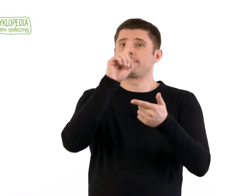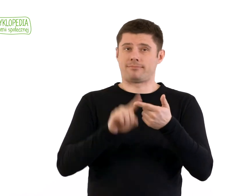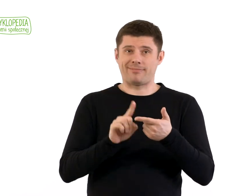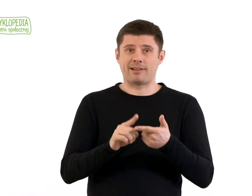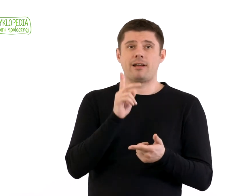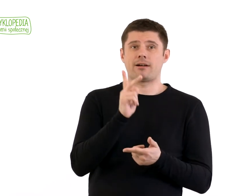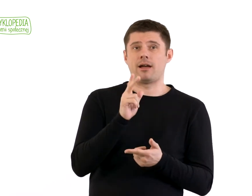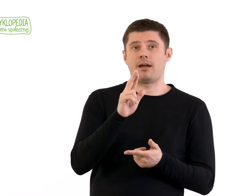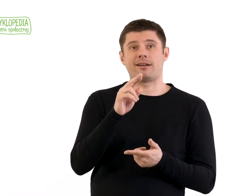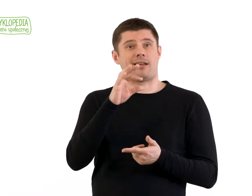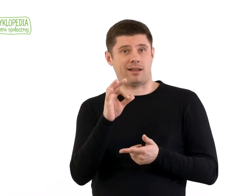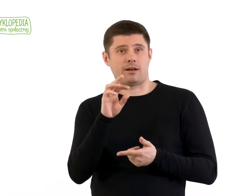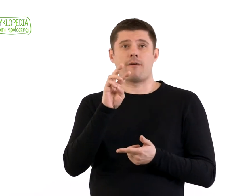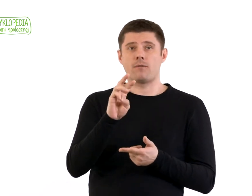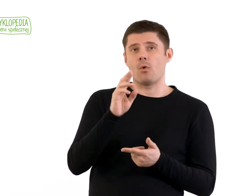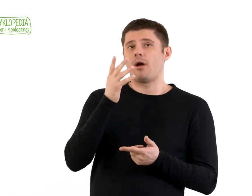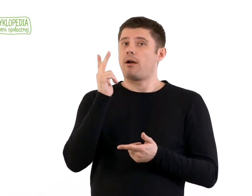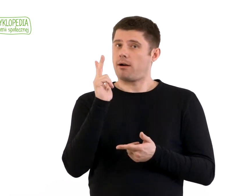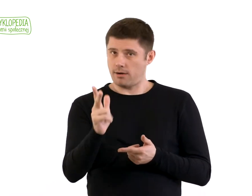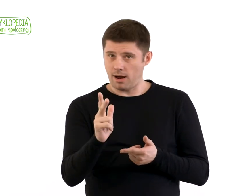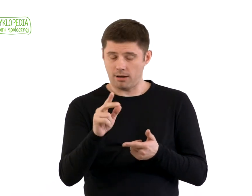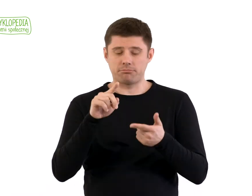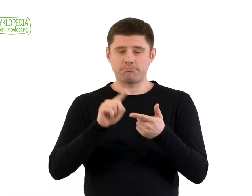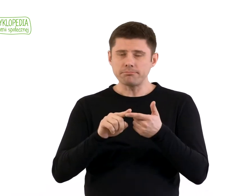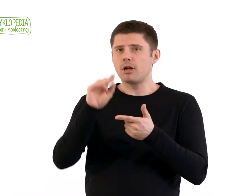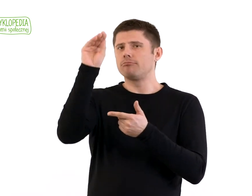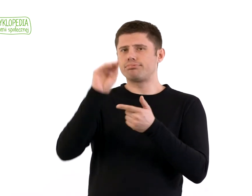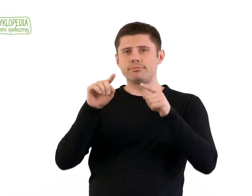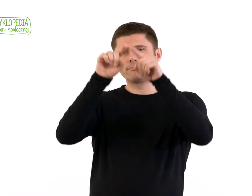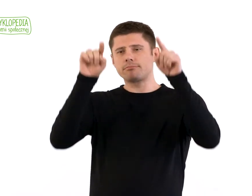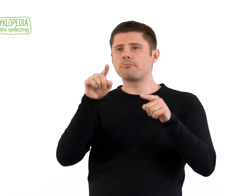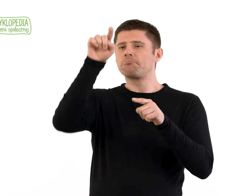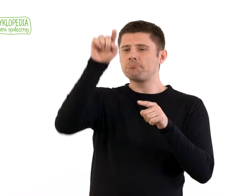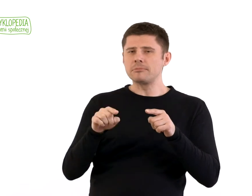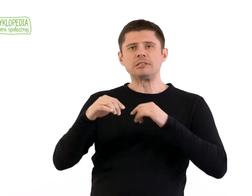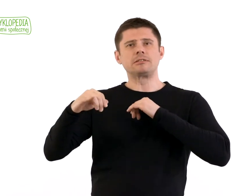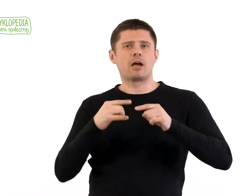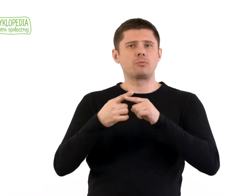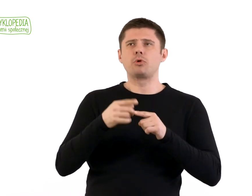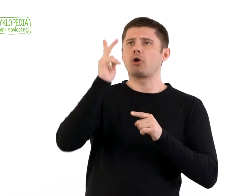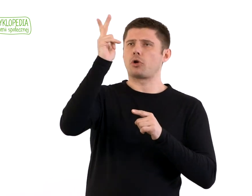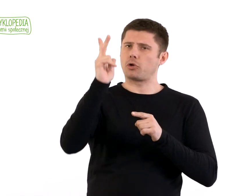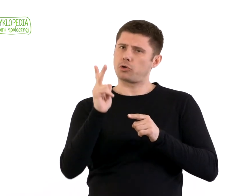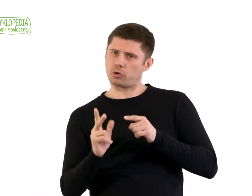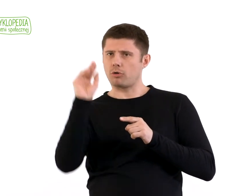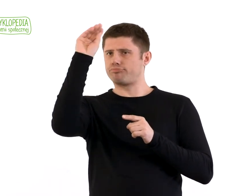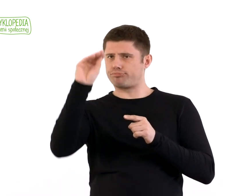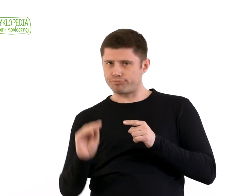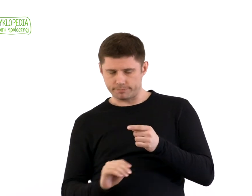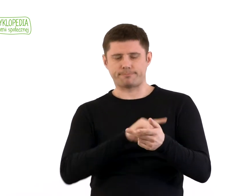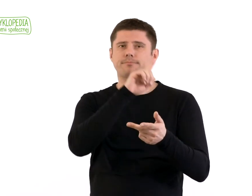KRS-WK – wskazanie zarządu spółdzielni;